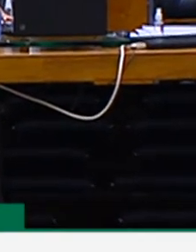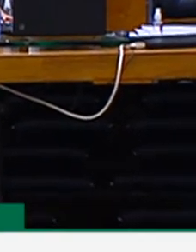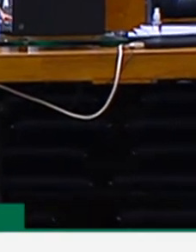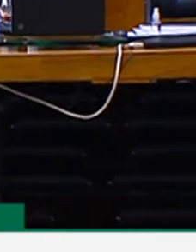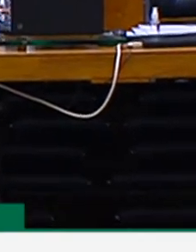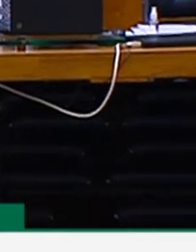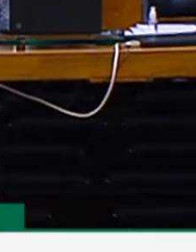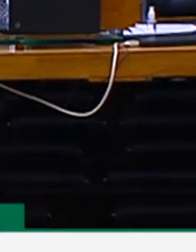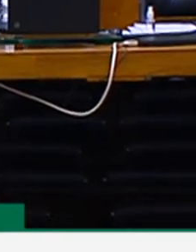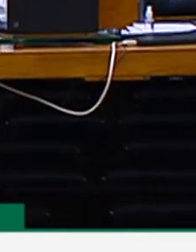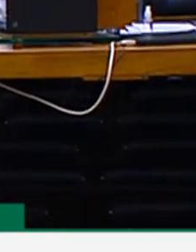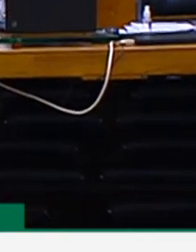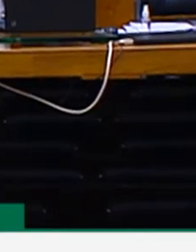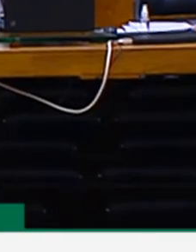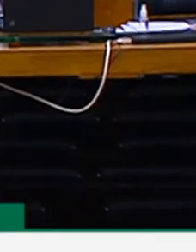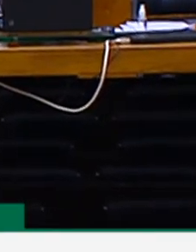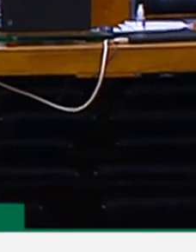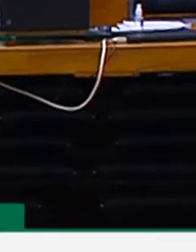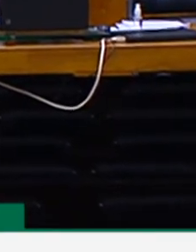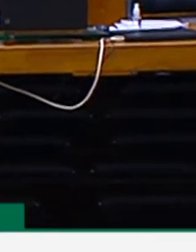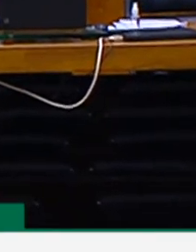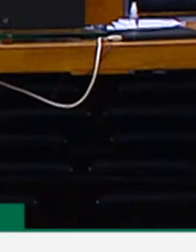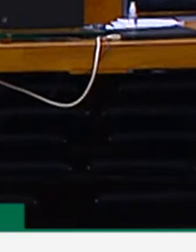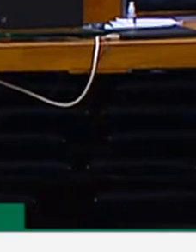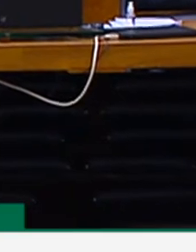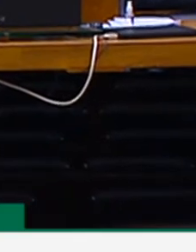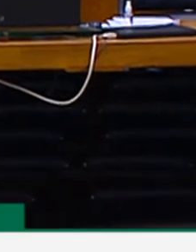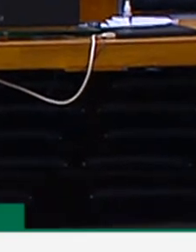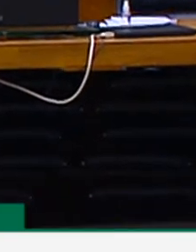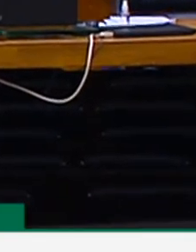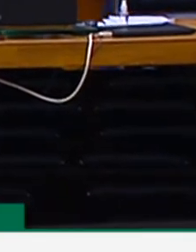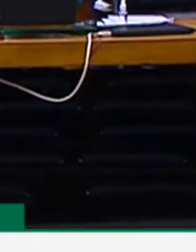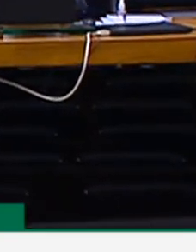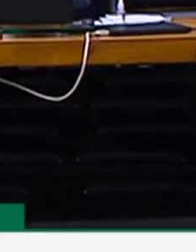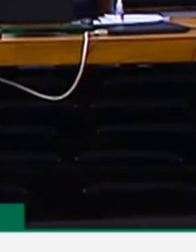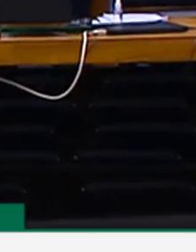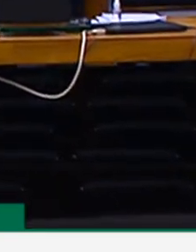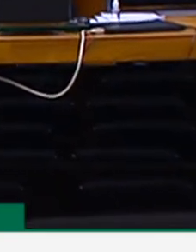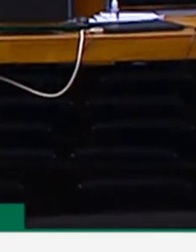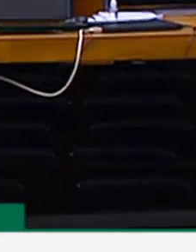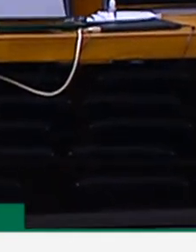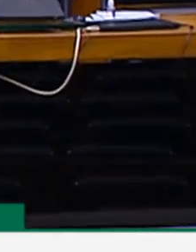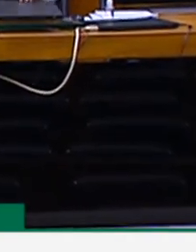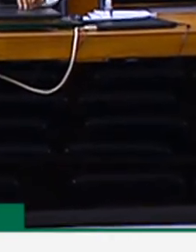HOJE OS DEPUTADOS E DEPUTADAS APROVARAM A MEDIDA PROVISÓRIA 1017/2020. A PROPOSTA PERMITE A CONCESSÃO DE DESCONTOS PARA